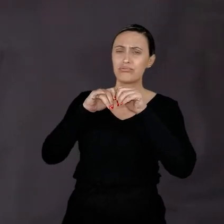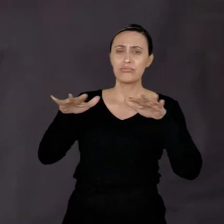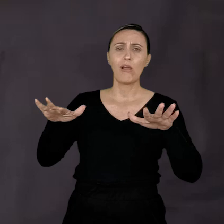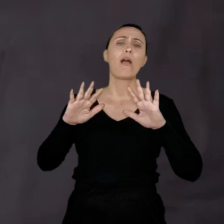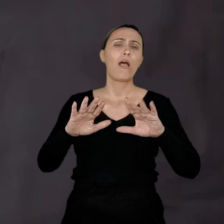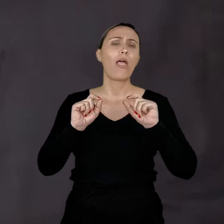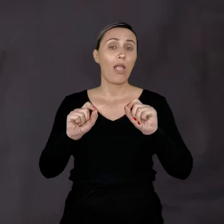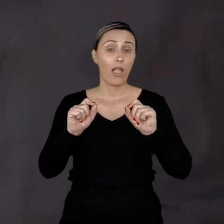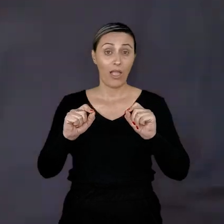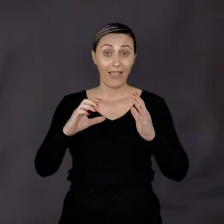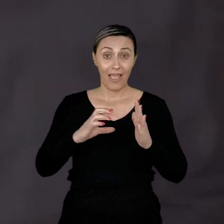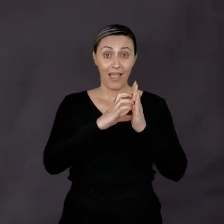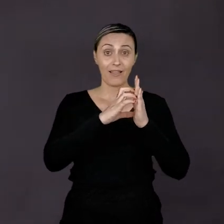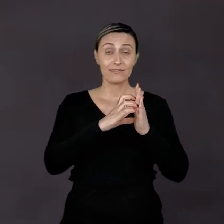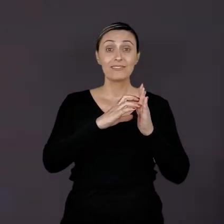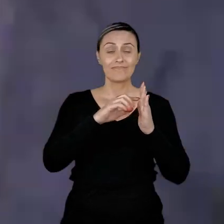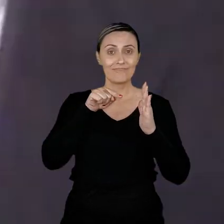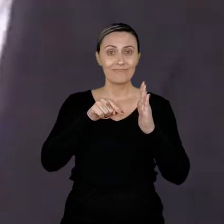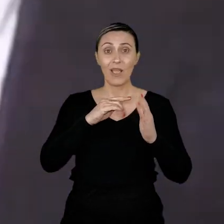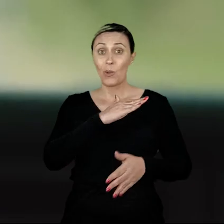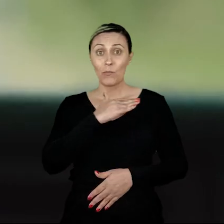são aquelas que descobrem quando já estão muito doentes